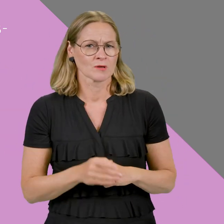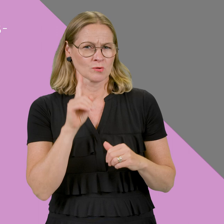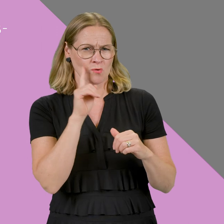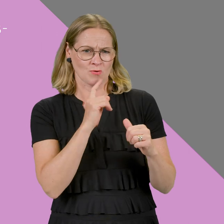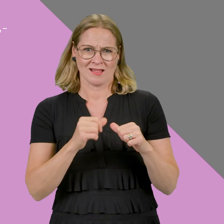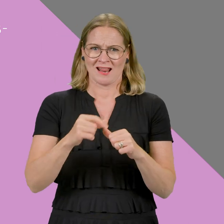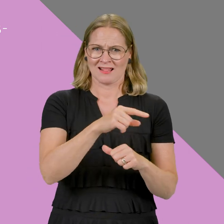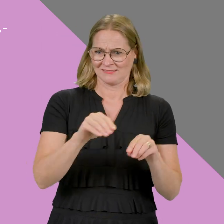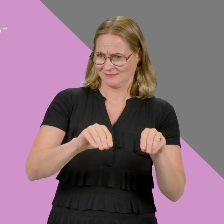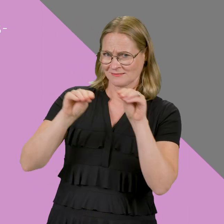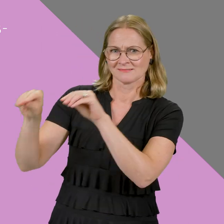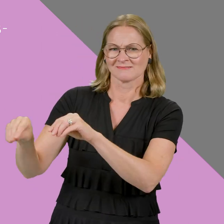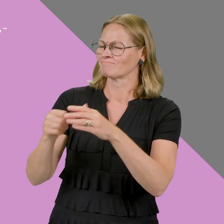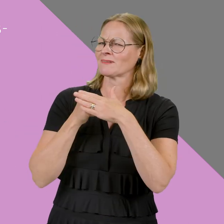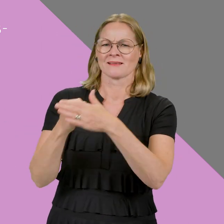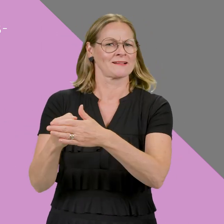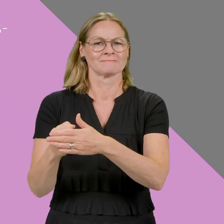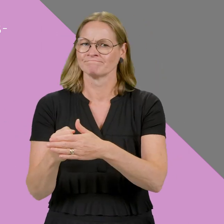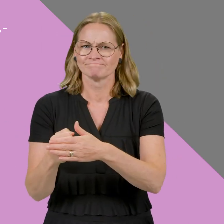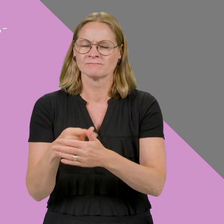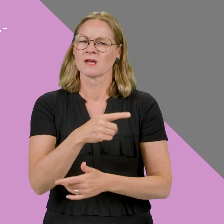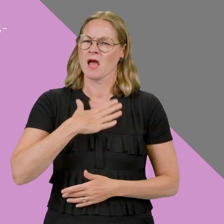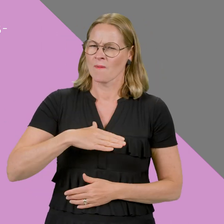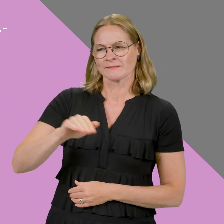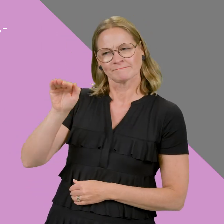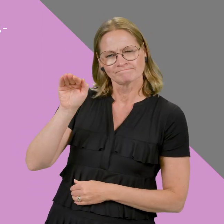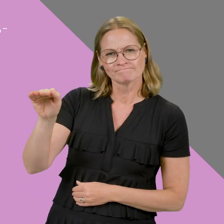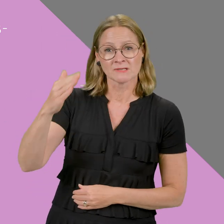Kuurojen Liitto ei kannata siirtoa ja haluaa muistuttaa, -